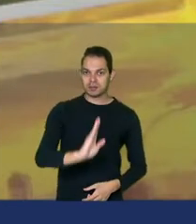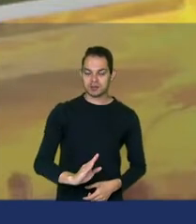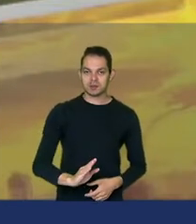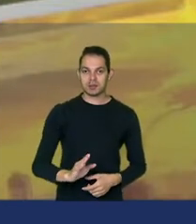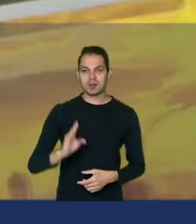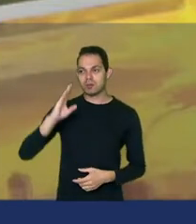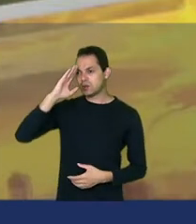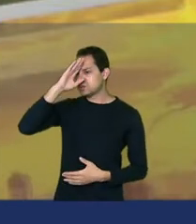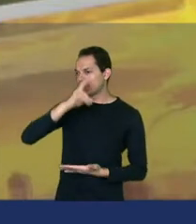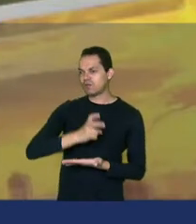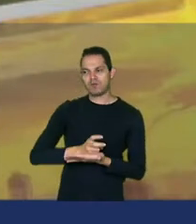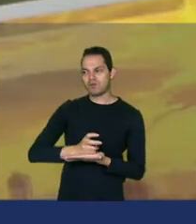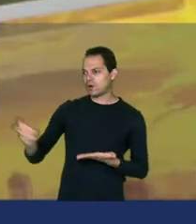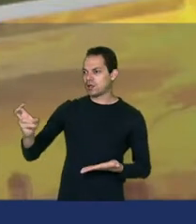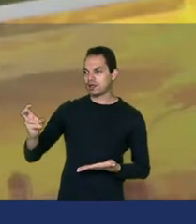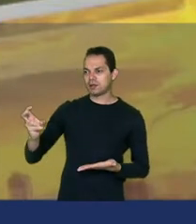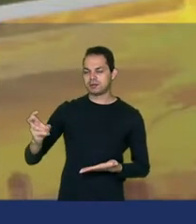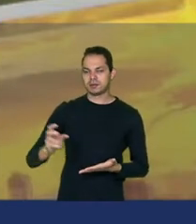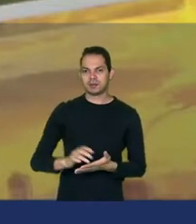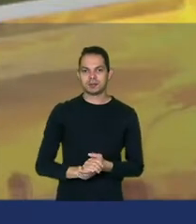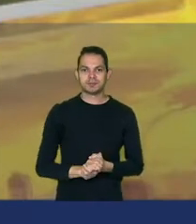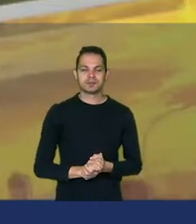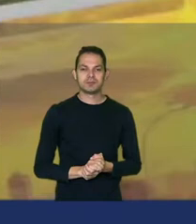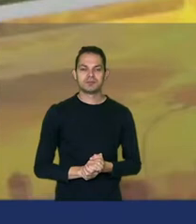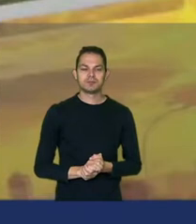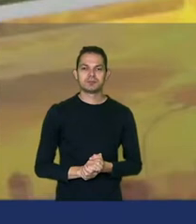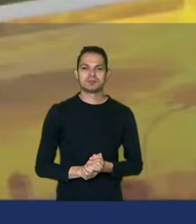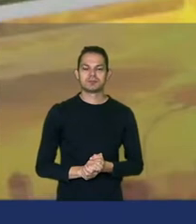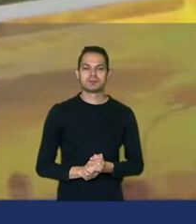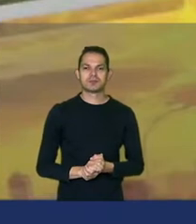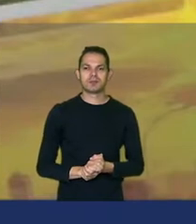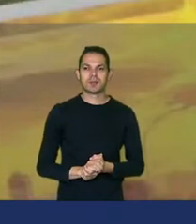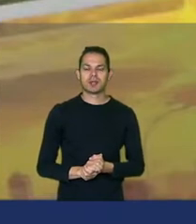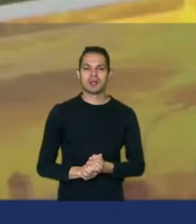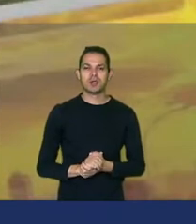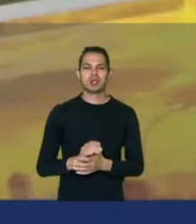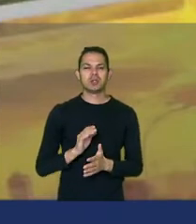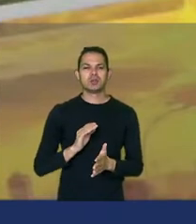POLÍTICA EM NOSSO PAÍS. FORA BOLSONARO , NÃO A TODOS E A TODAS AS FORMAS DE VIOLÊNCIA